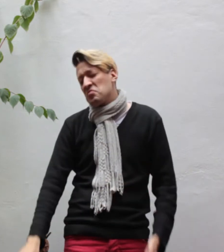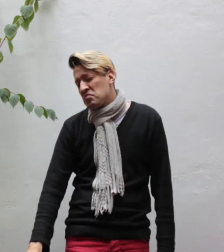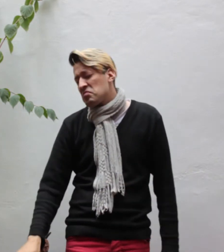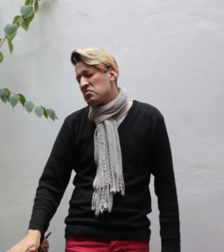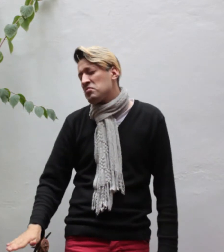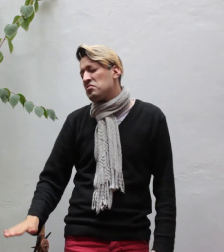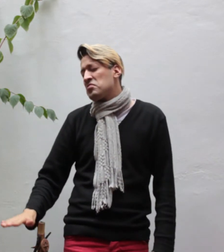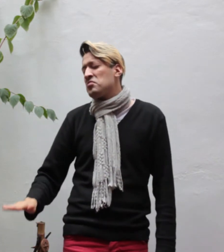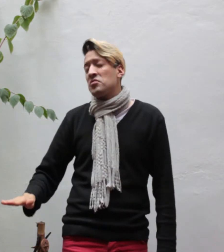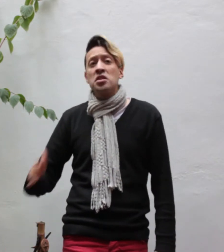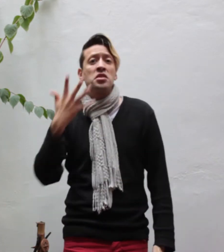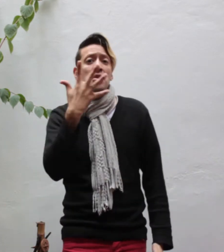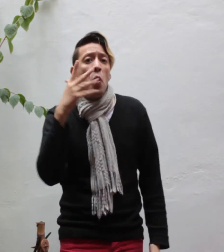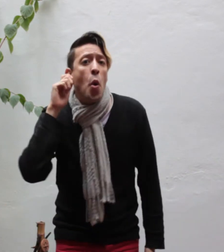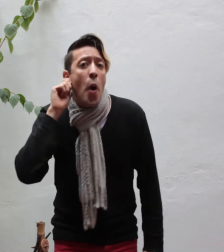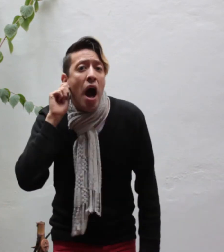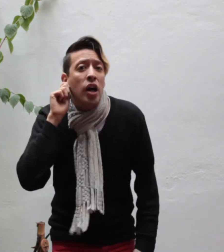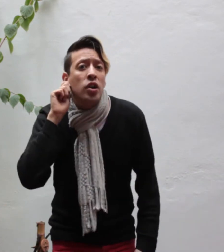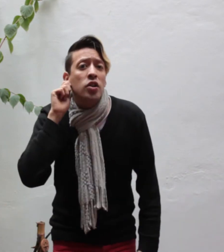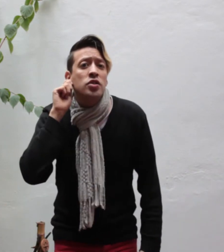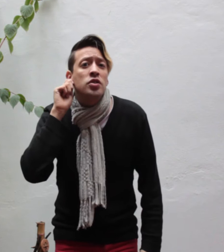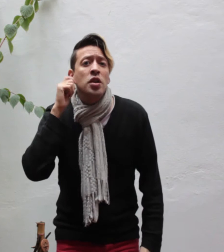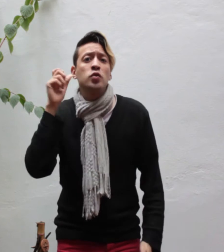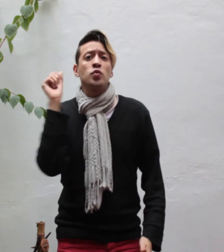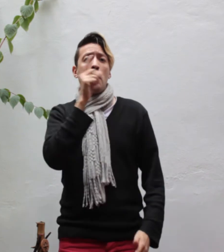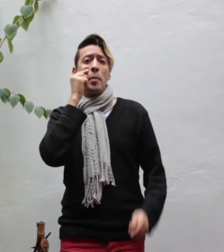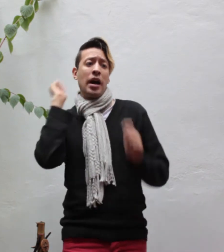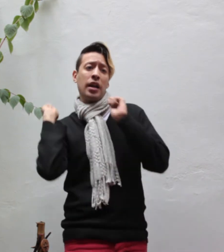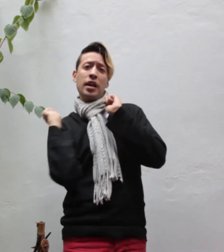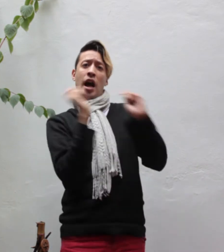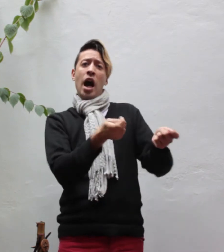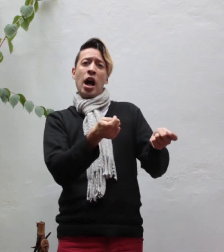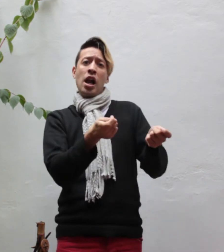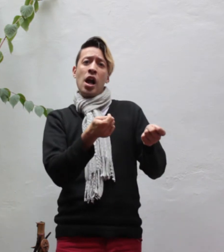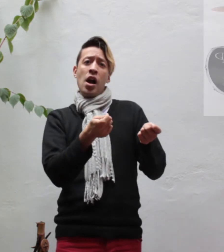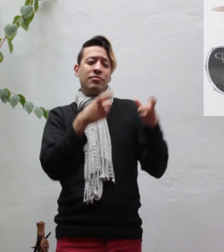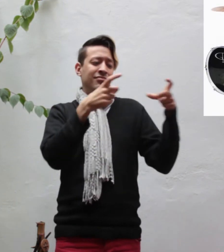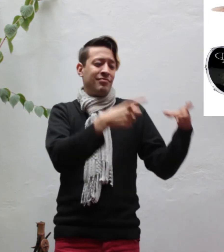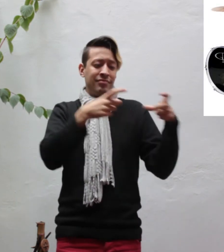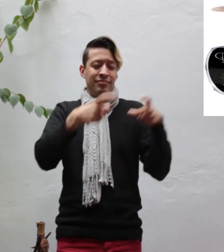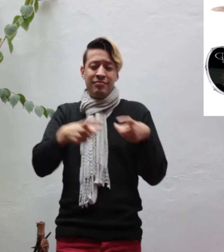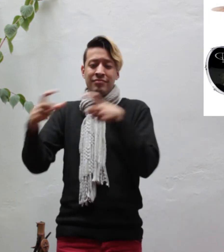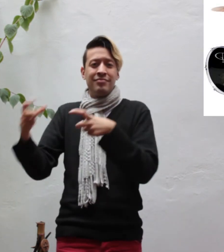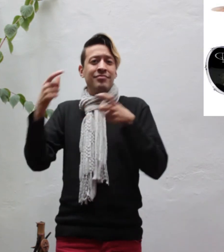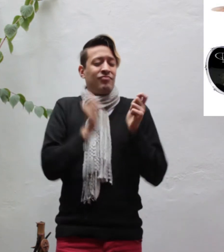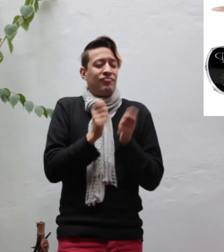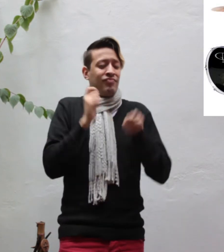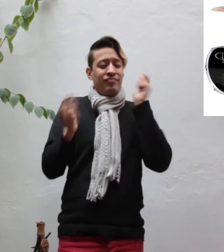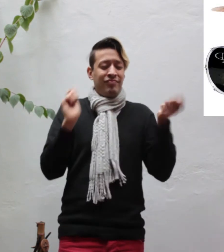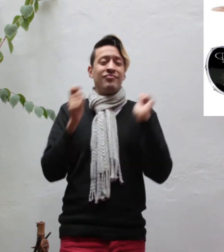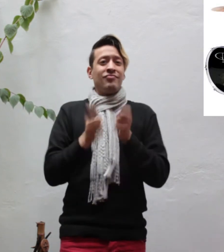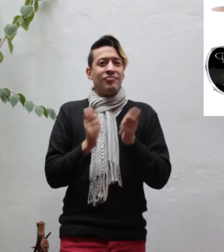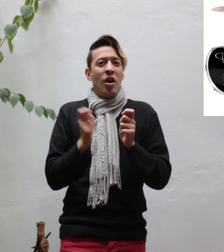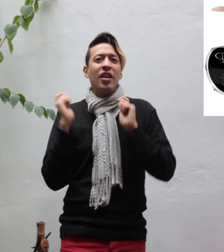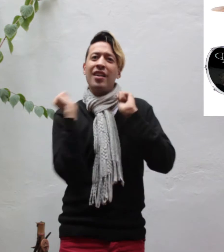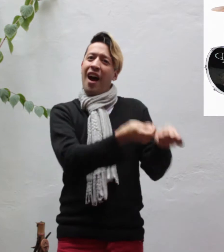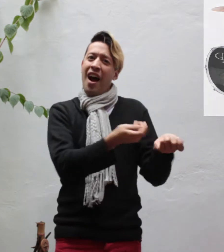A los 5 años, su padre le regaló una batería.